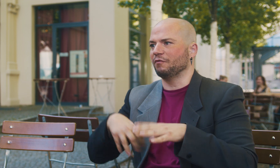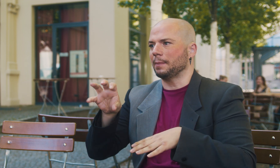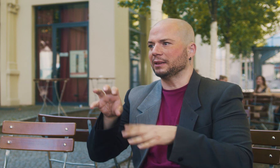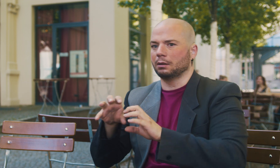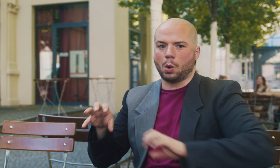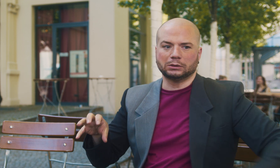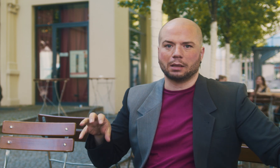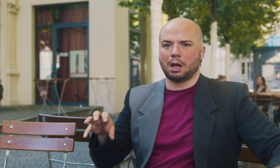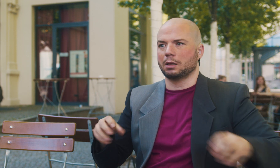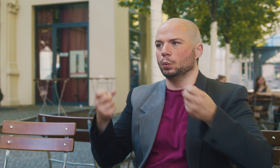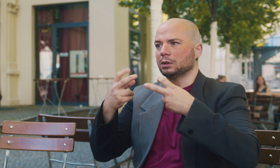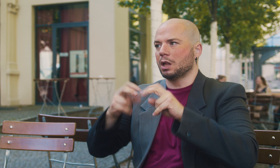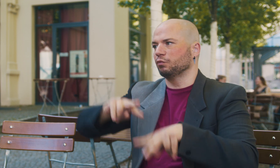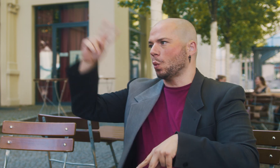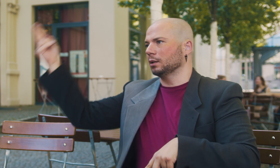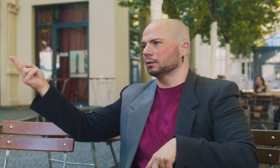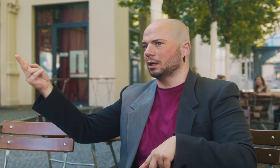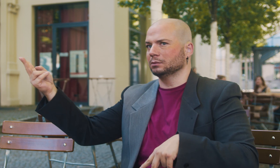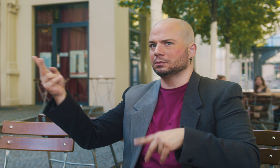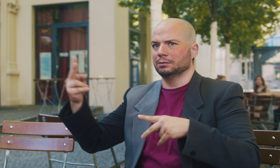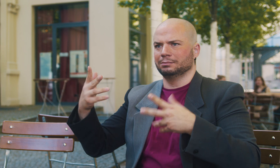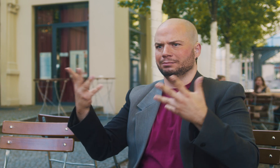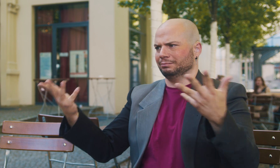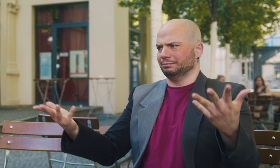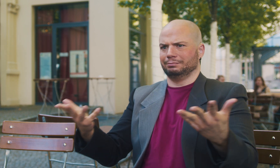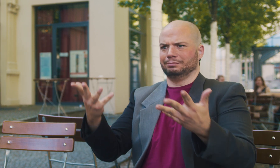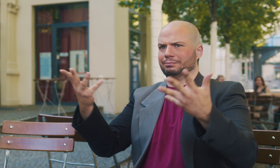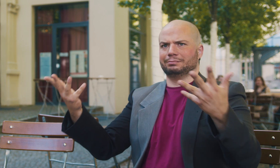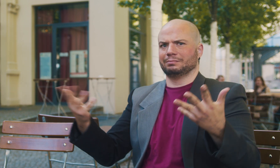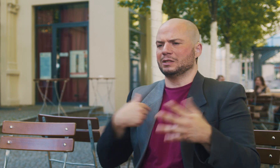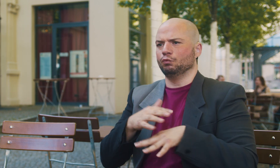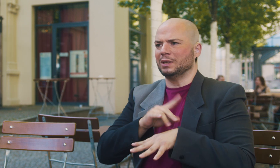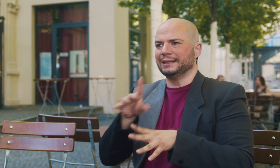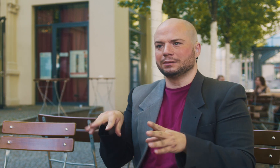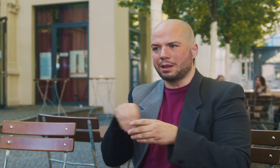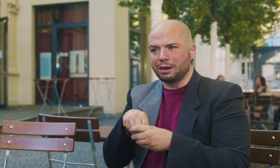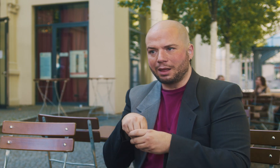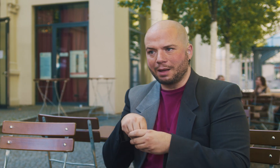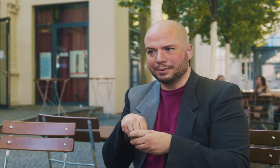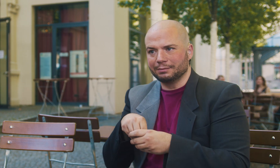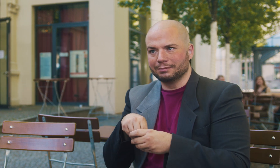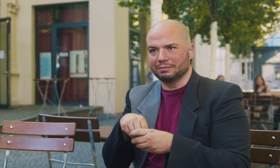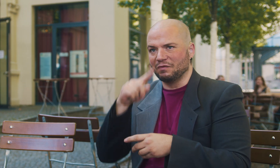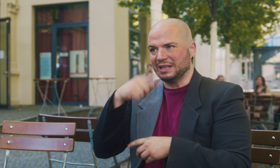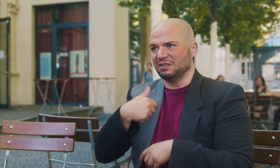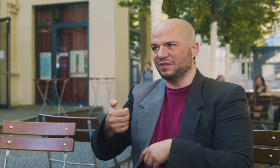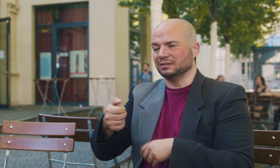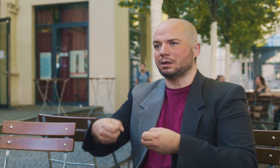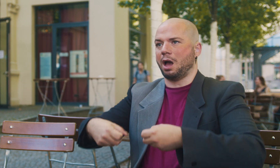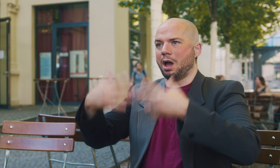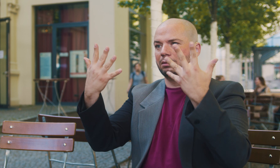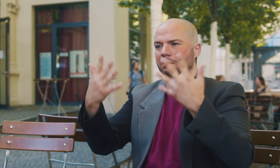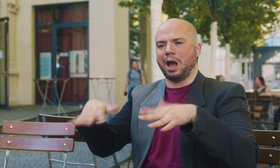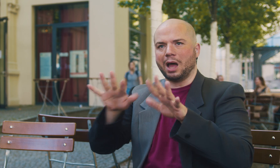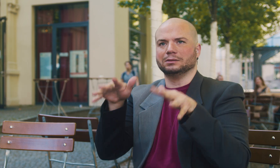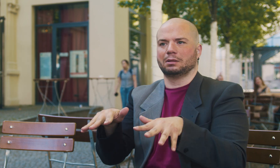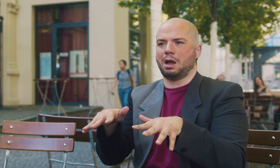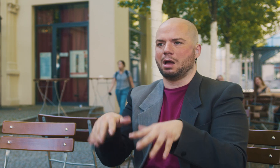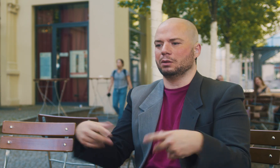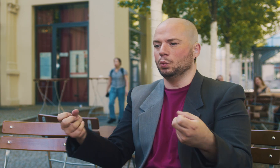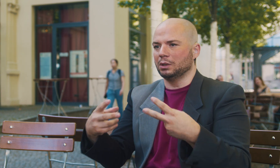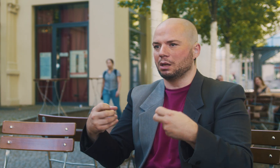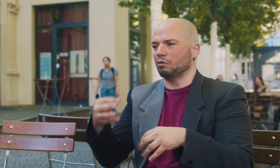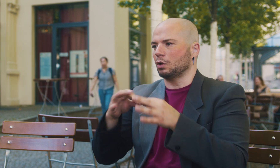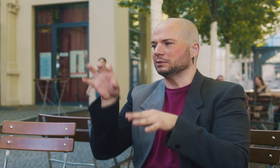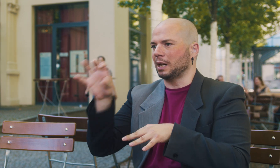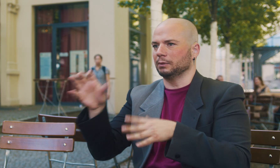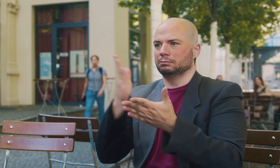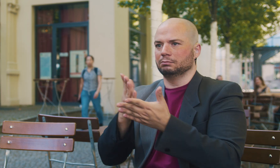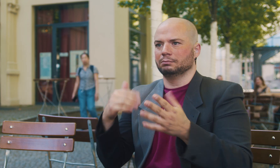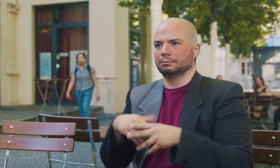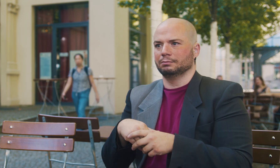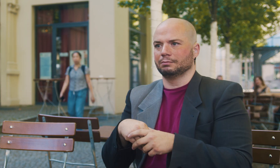oder bei der Teilhabe, muss einfach viel selbstverständlicher sein.